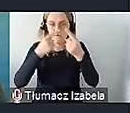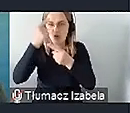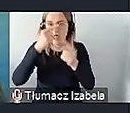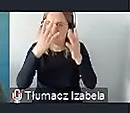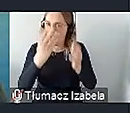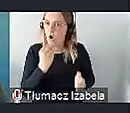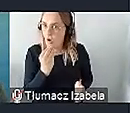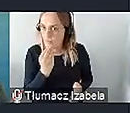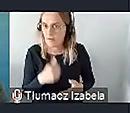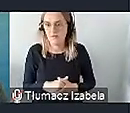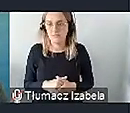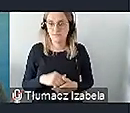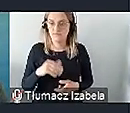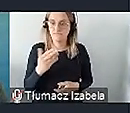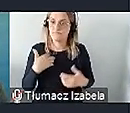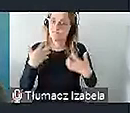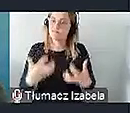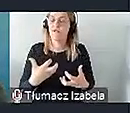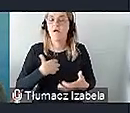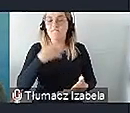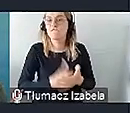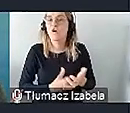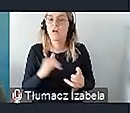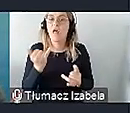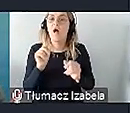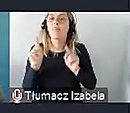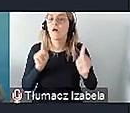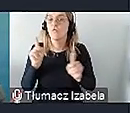Pani Klaudia chce wykorzystać tę umiejętność jako nauczycielka. Super.